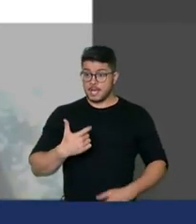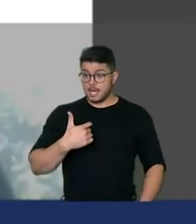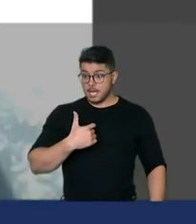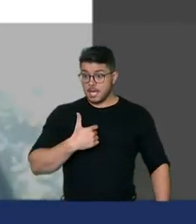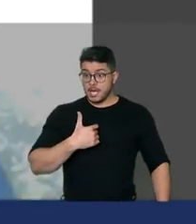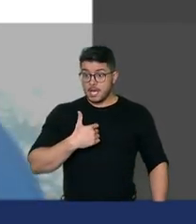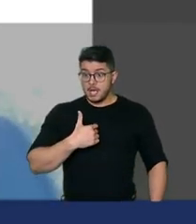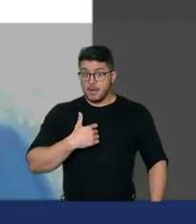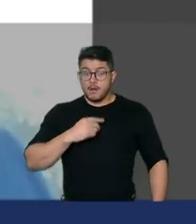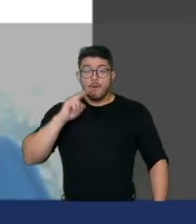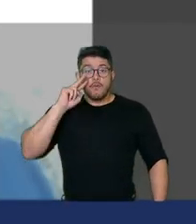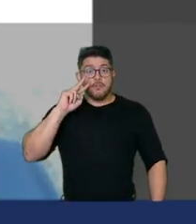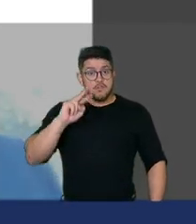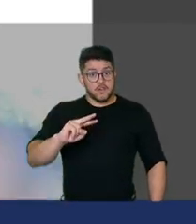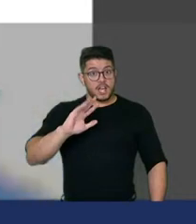JUSTIÇA DESSE PAÍS. O QUE OUVI AQUI NA CÂMARA FEDERAL